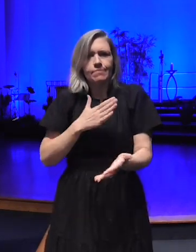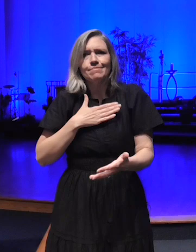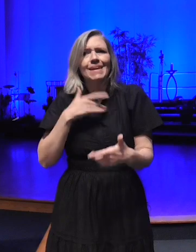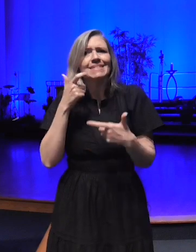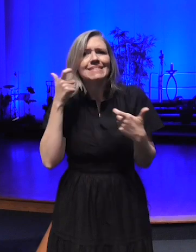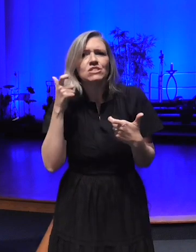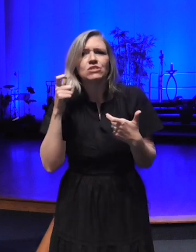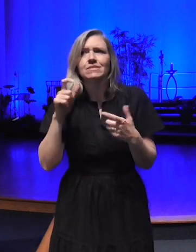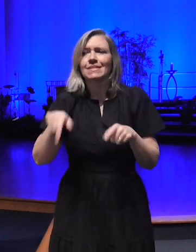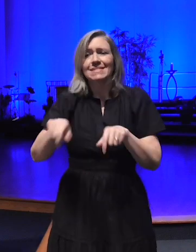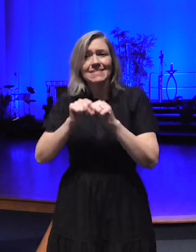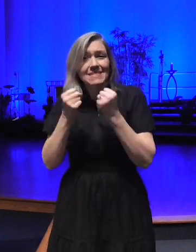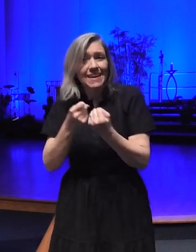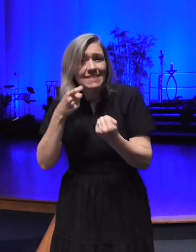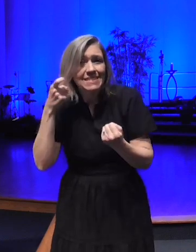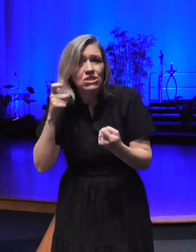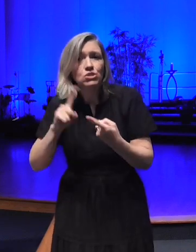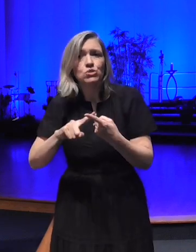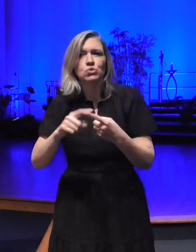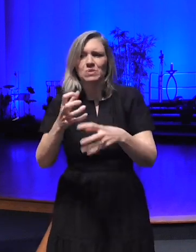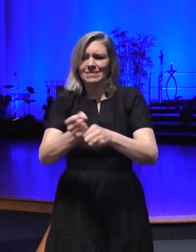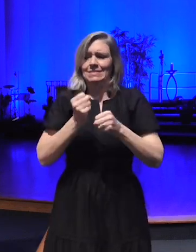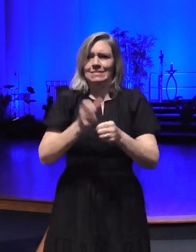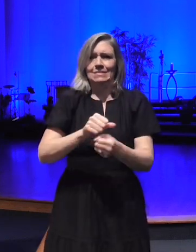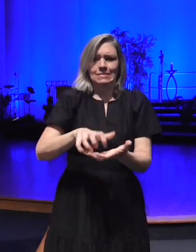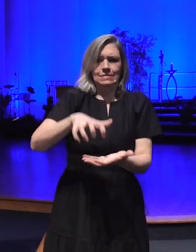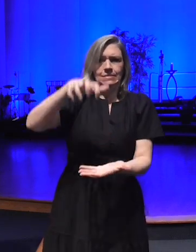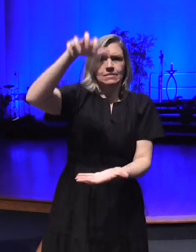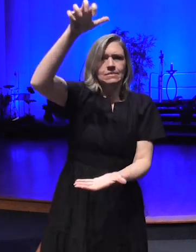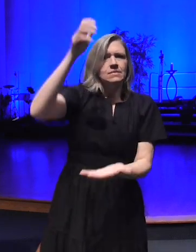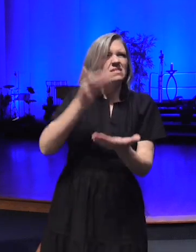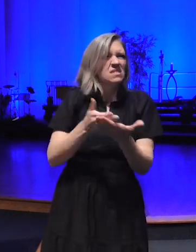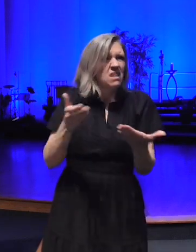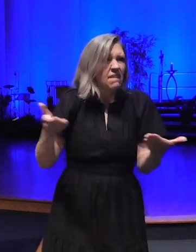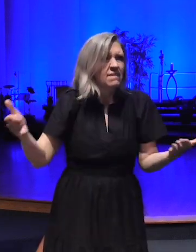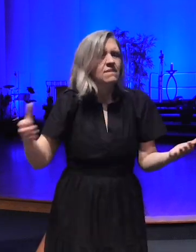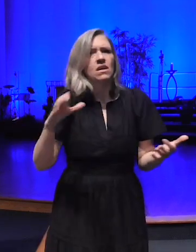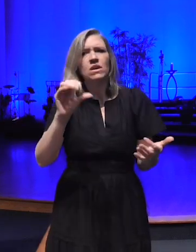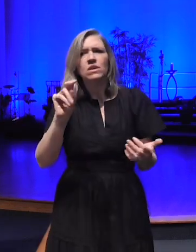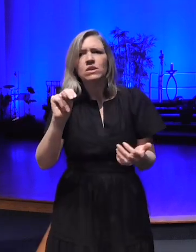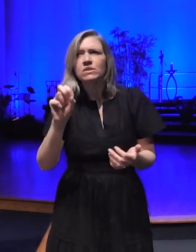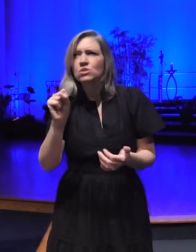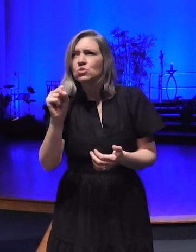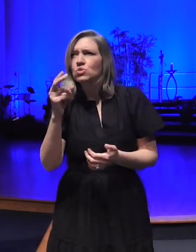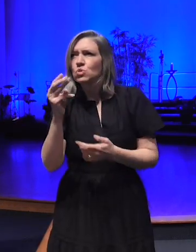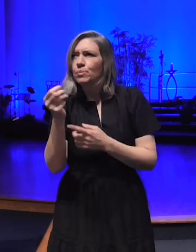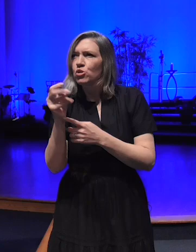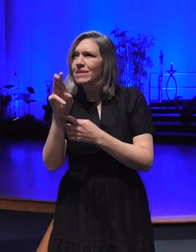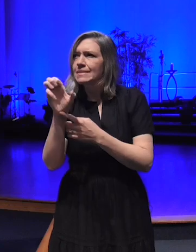la acumulación y el consumismo y tengo que tener todos los juguetes que todos los demás tienen y tengo